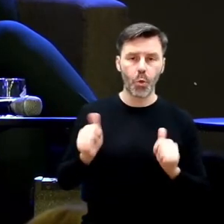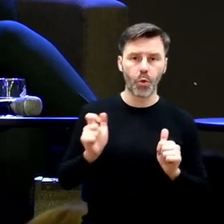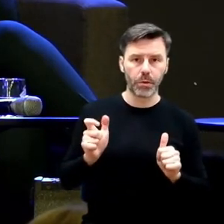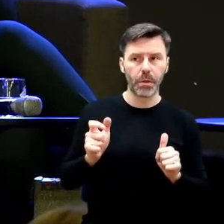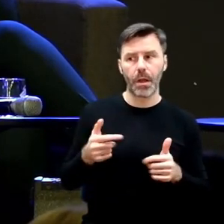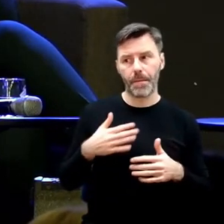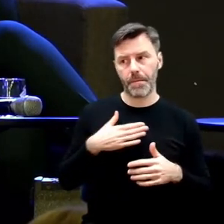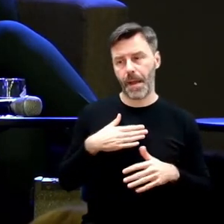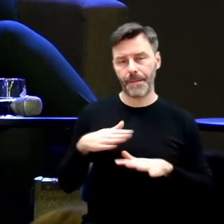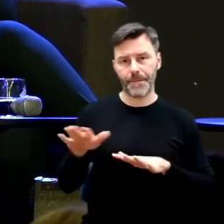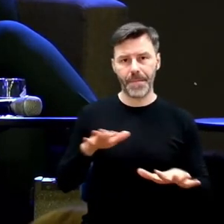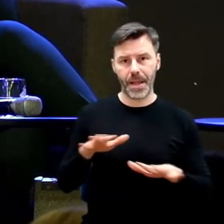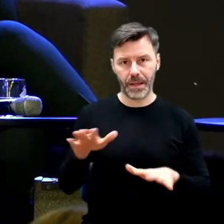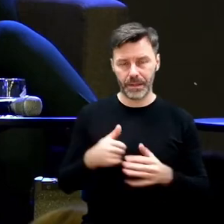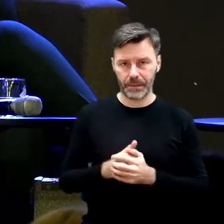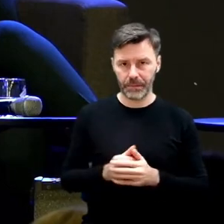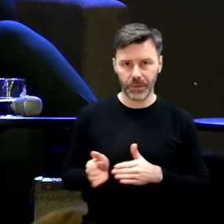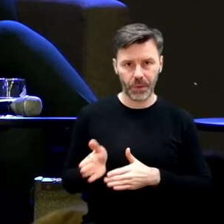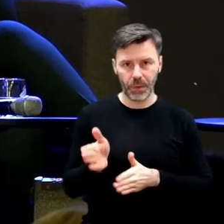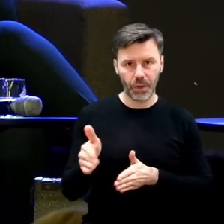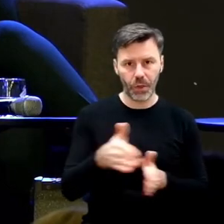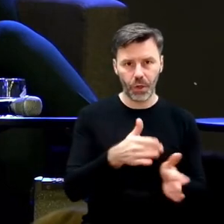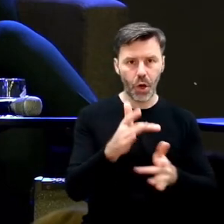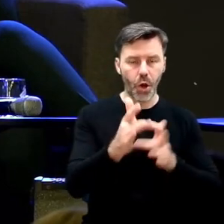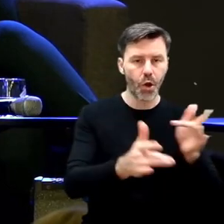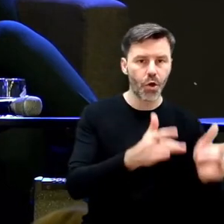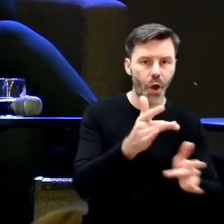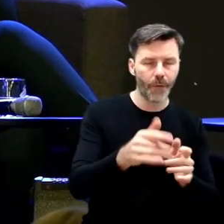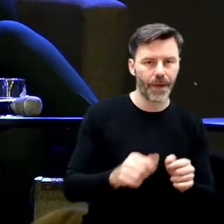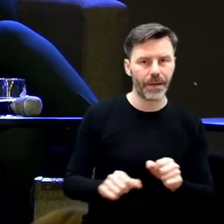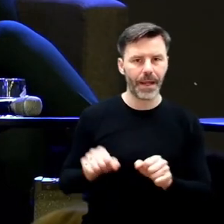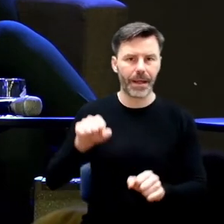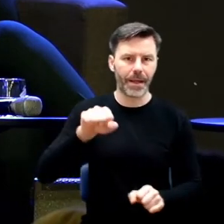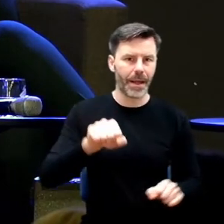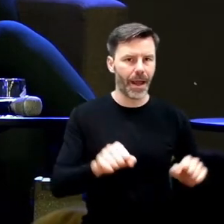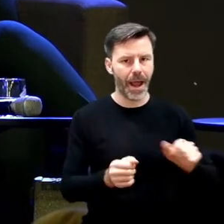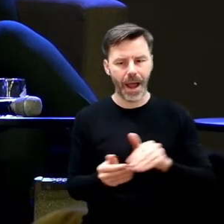Szlaki rowerowe, szlaki kajakowe, nowoczesna hala z wieloma funkcjami.